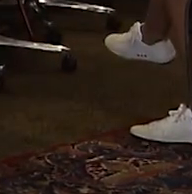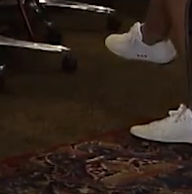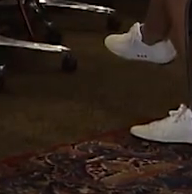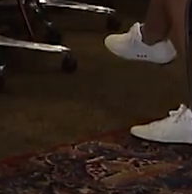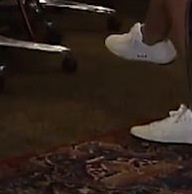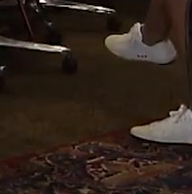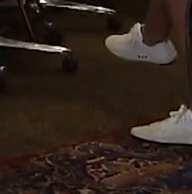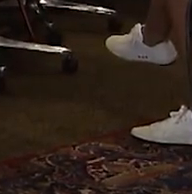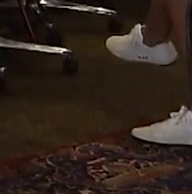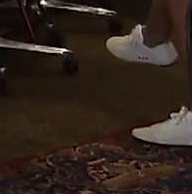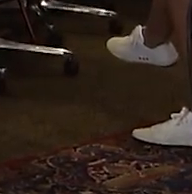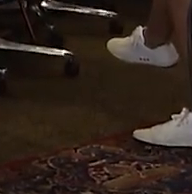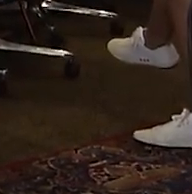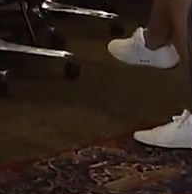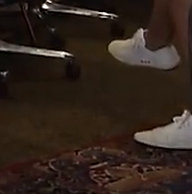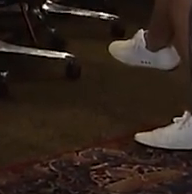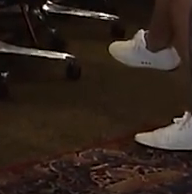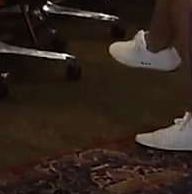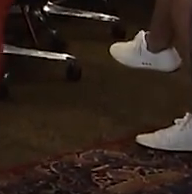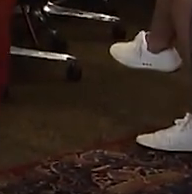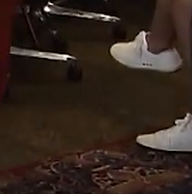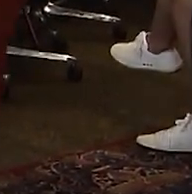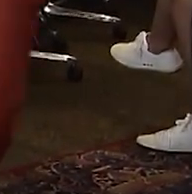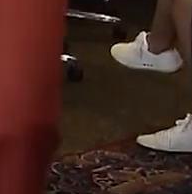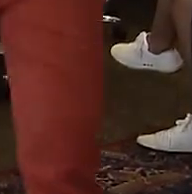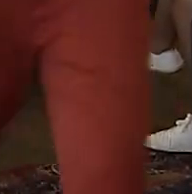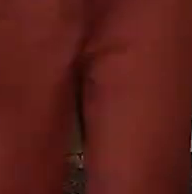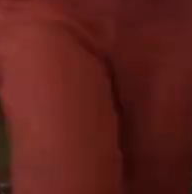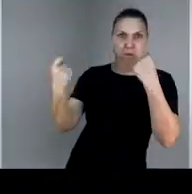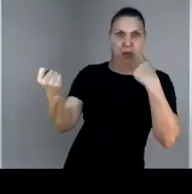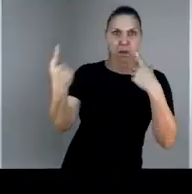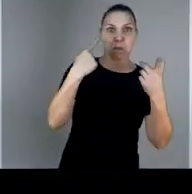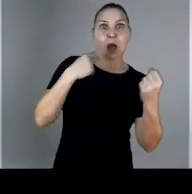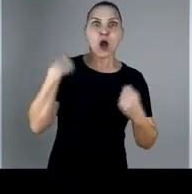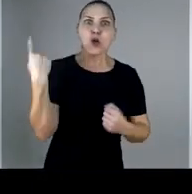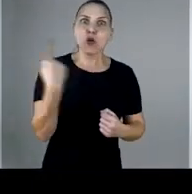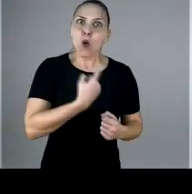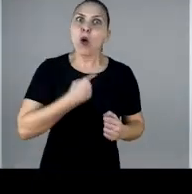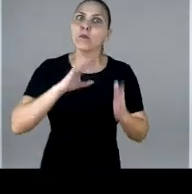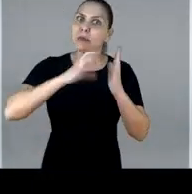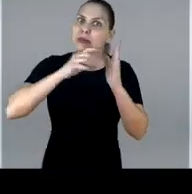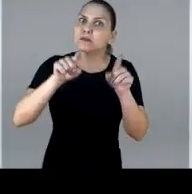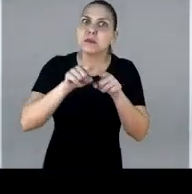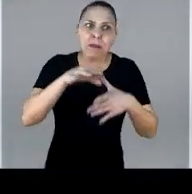capacitação para que as mulheres possam ingressar na vida política o ministro Barroso reafirmou o